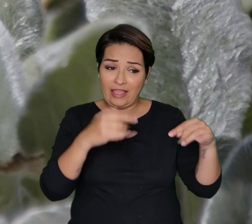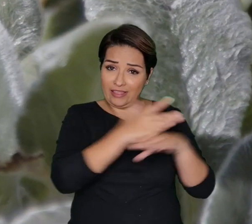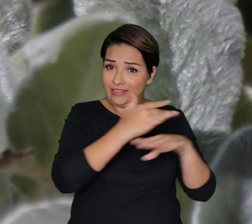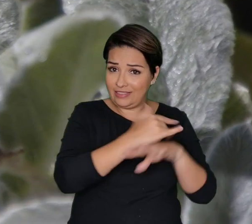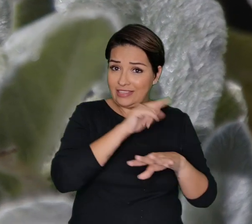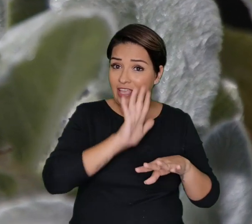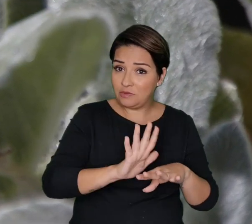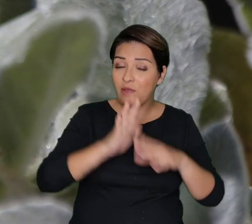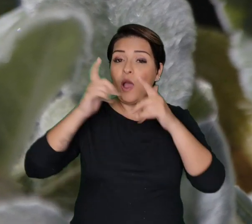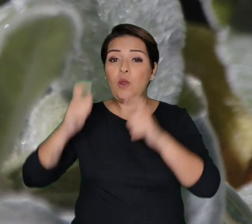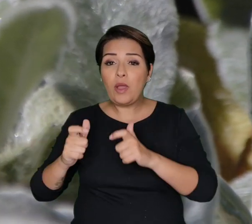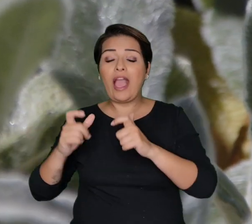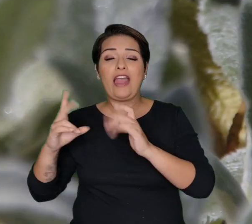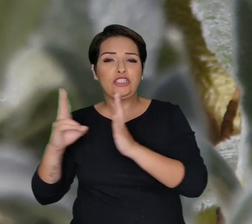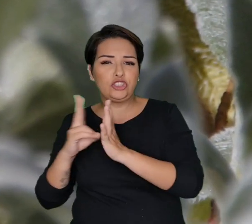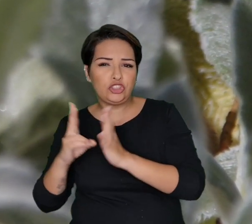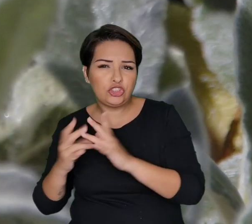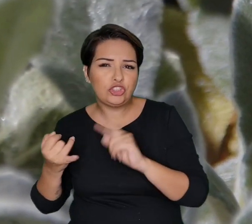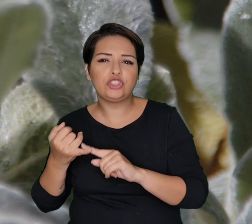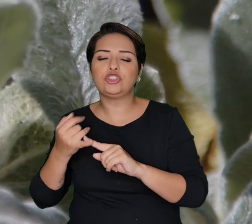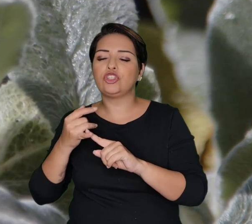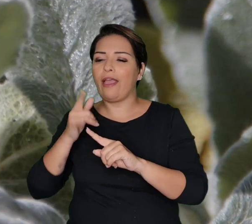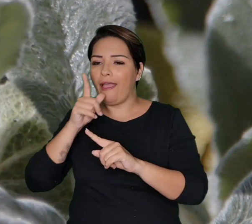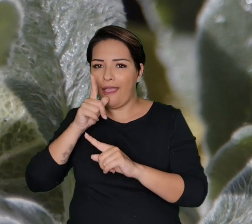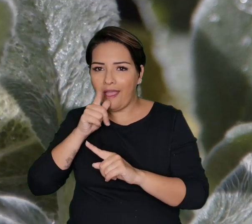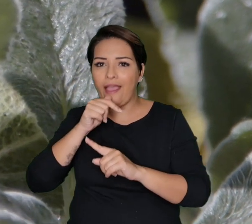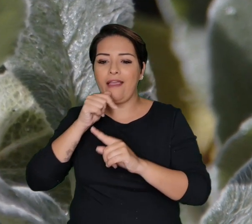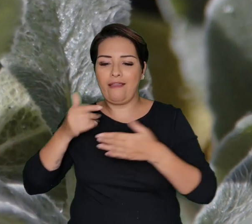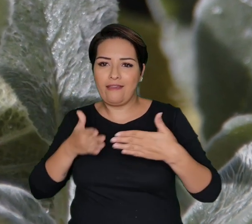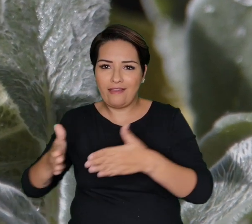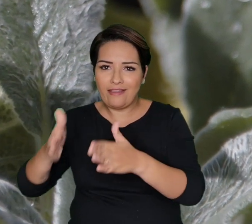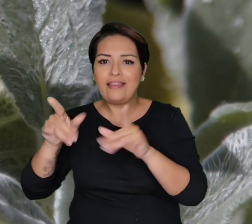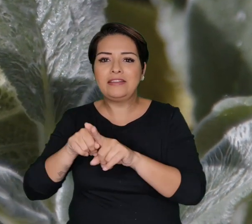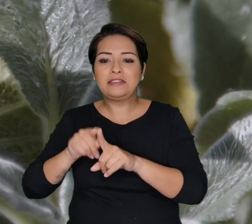plantas não-convencionais para as comunidades indígenas, os ribeirinhos, os caiçaras.